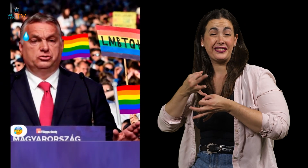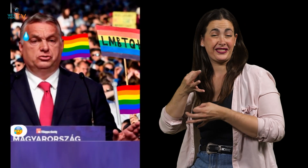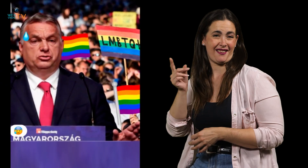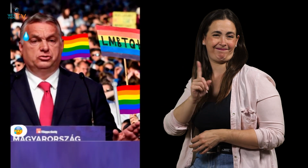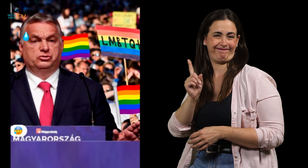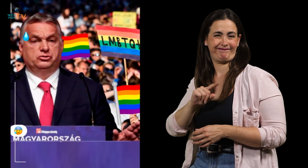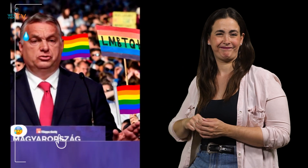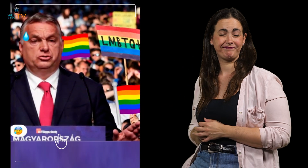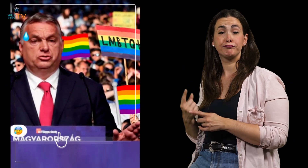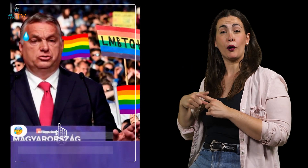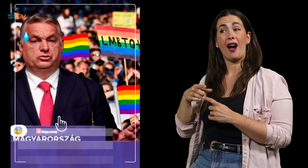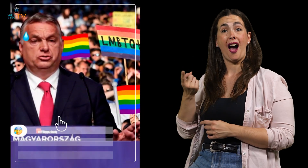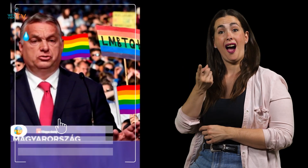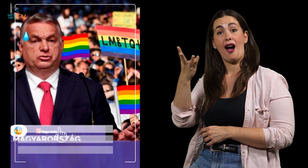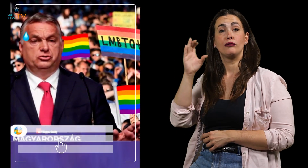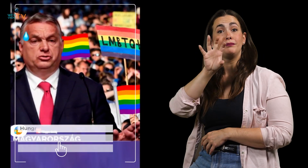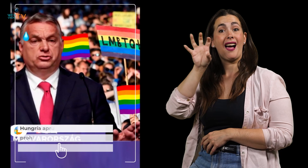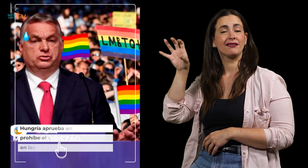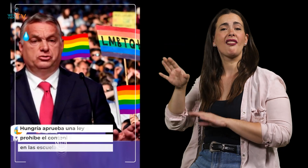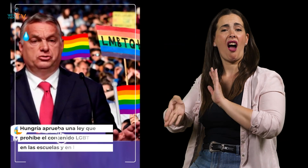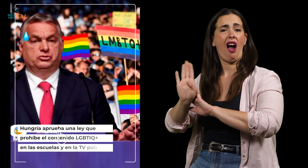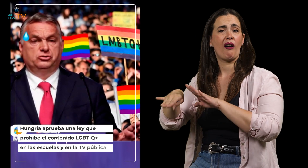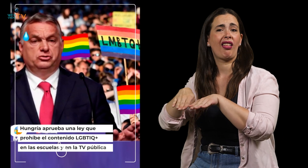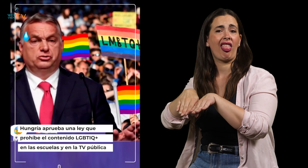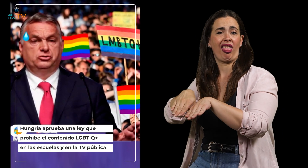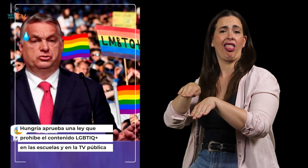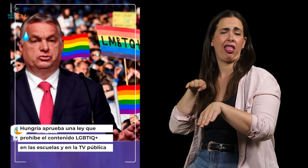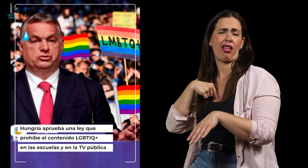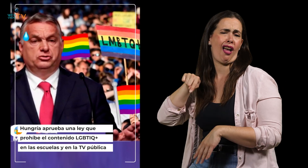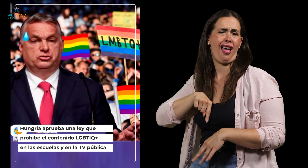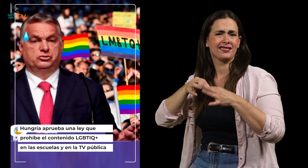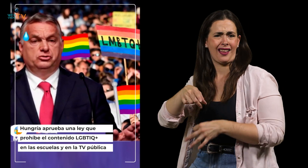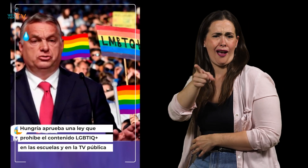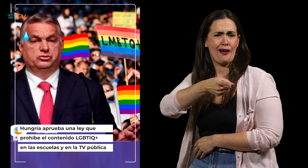Pues en realidad, no. Algunos países aún sufren un retroceso.